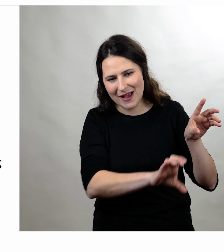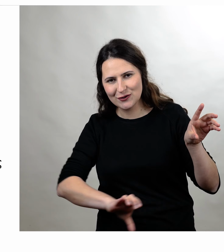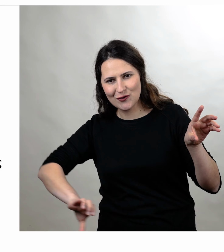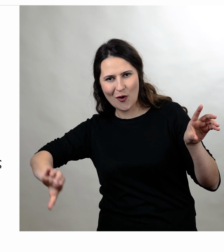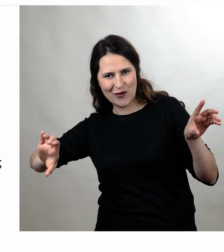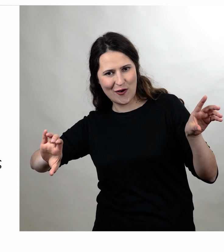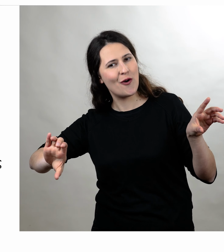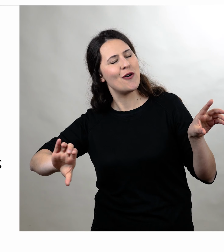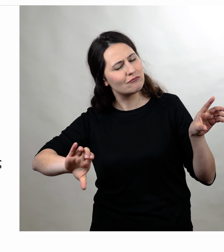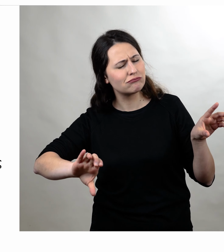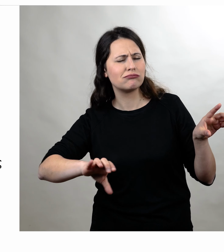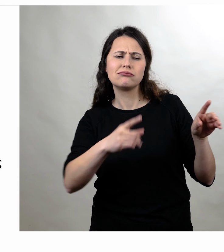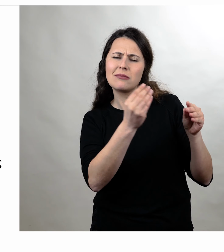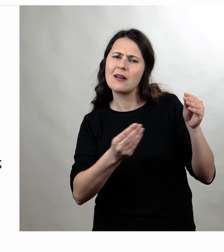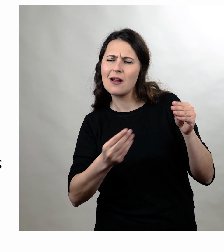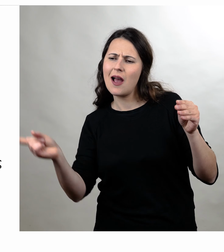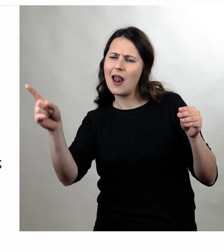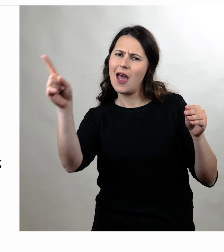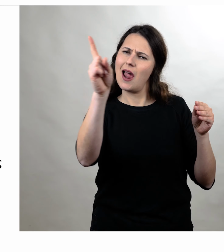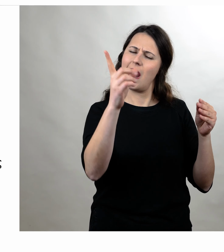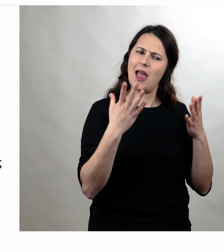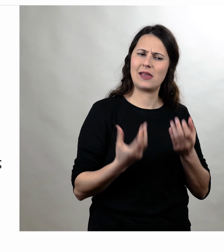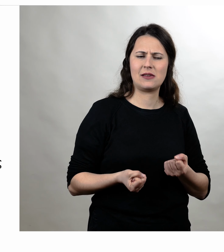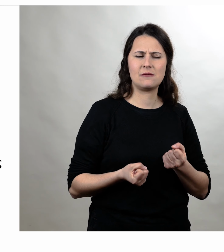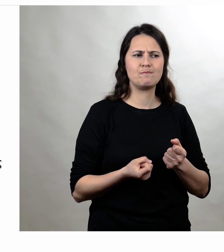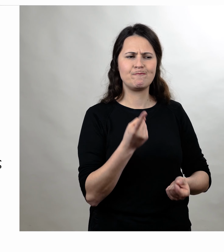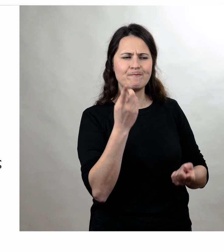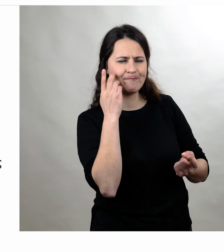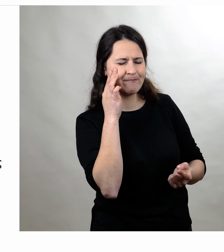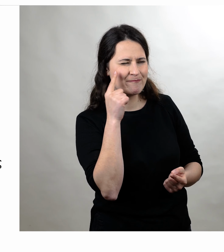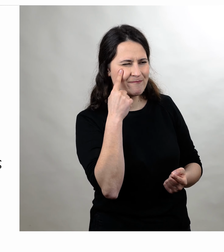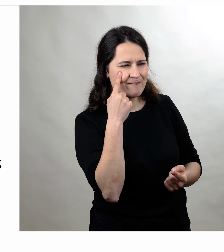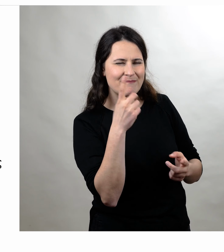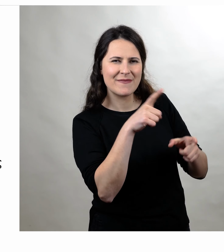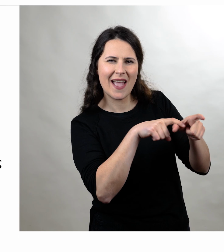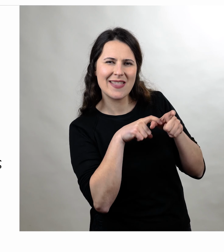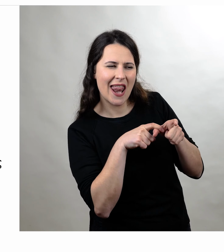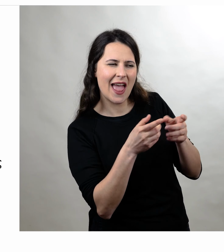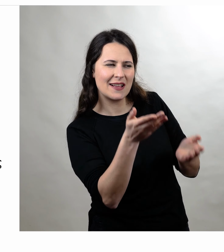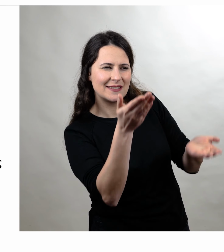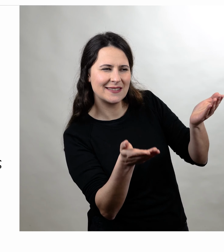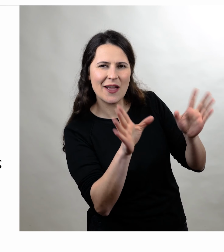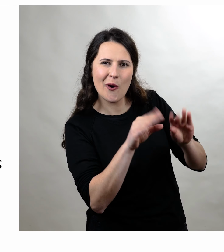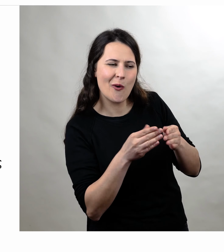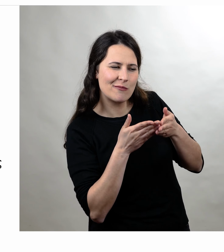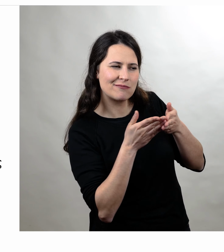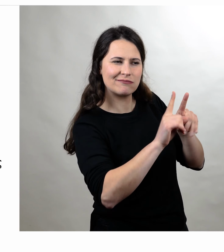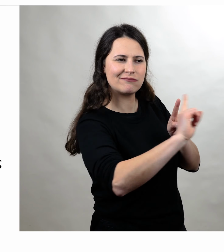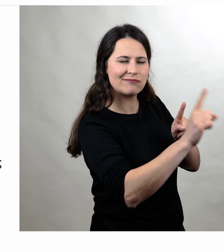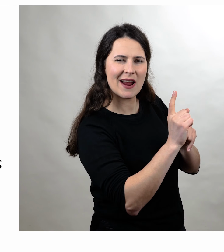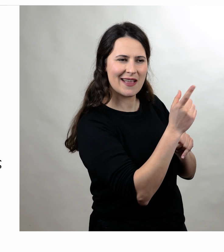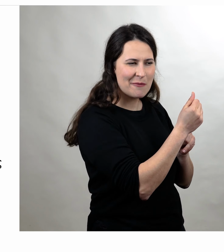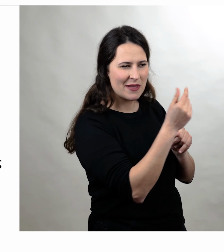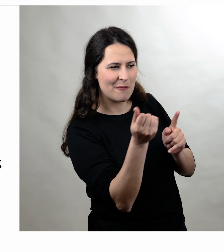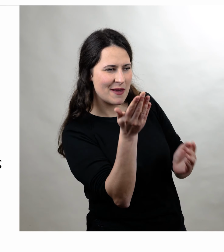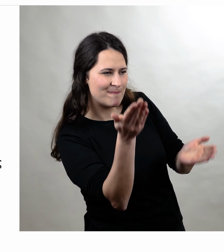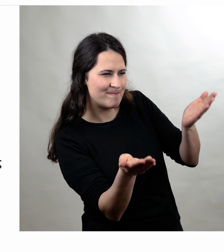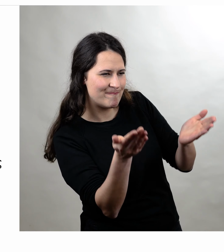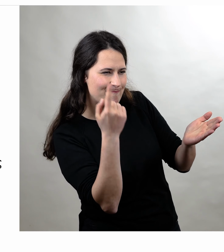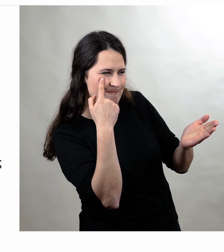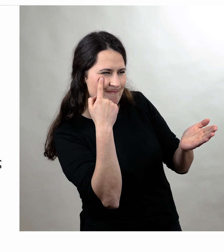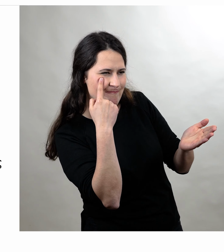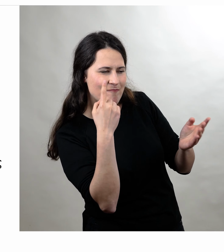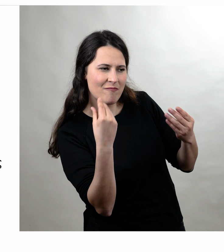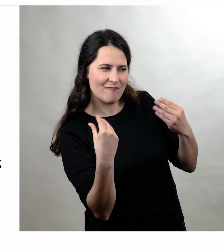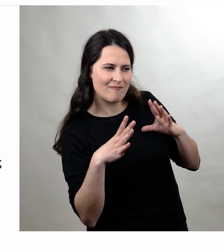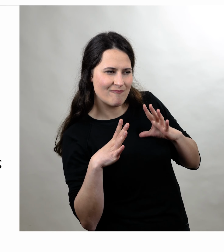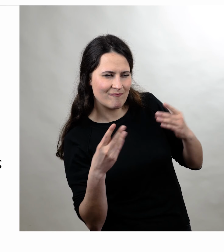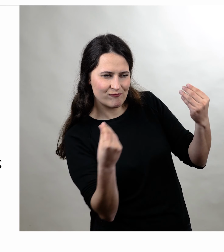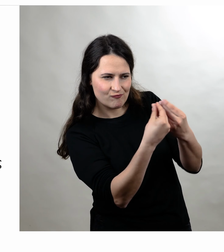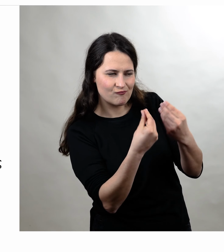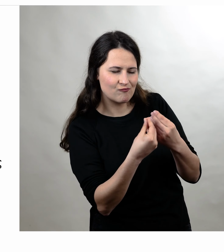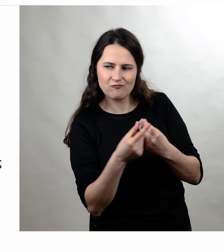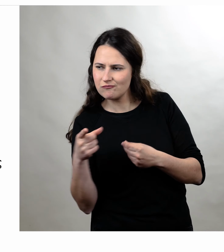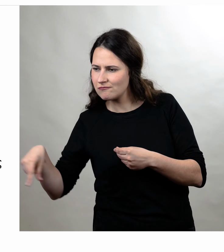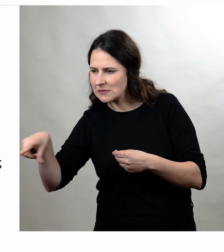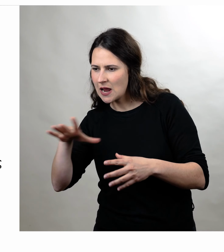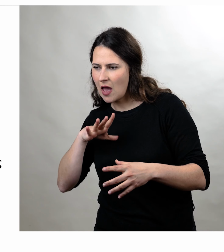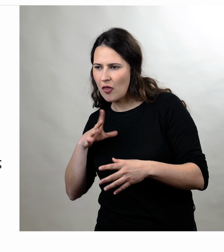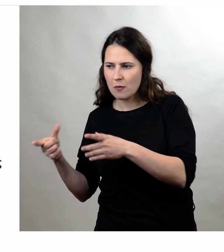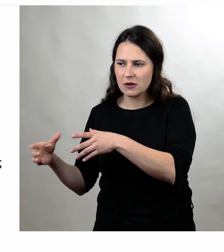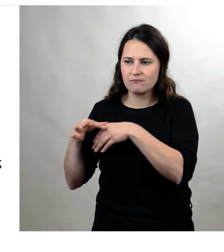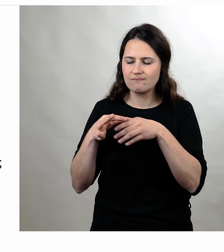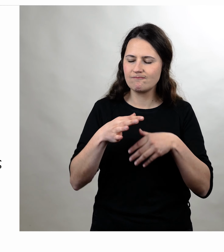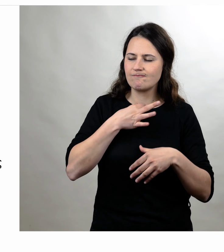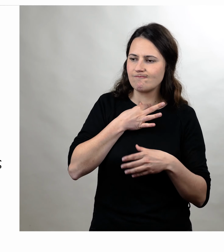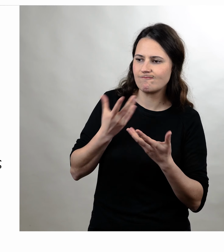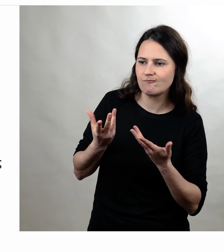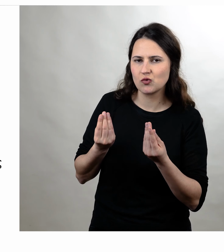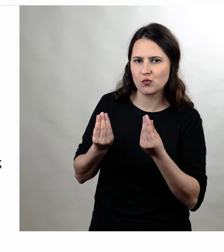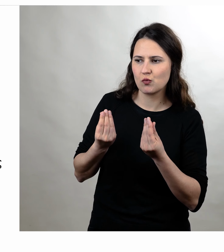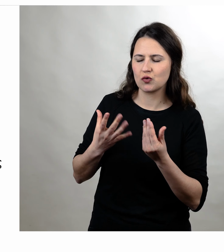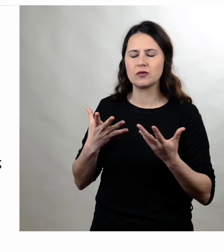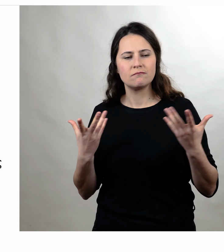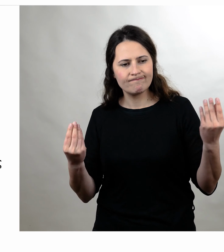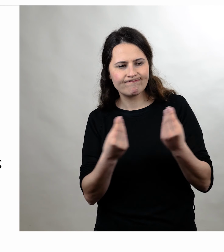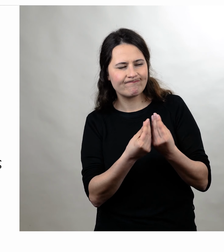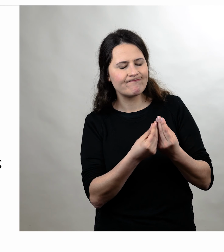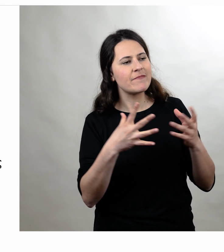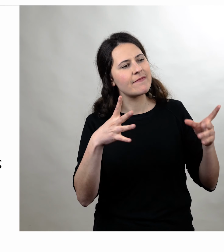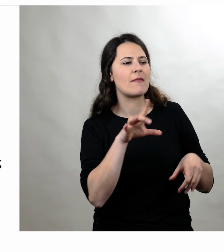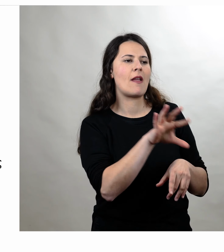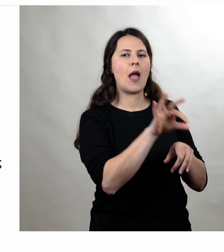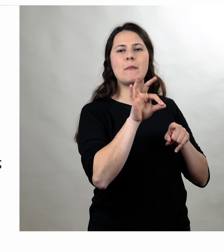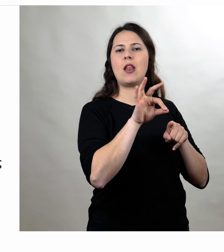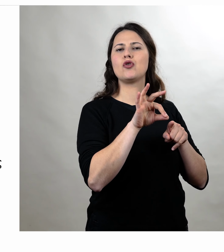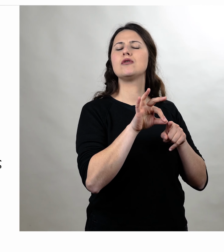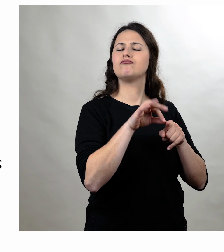Μπορούν να συγκρίνουν ακτοπλοϊκές εταιρείες και τιμές ακτοπλοϊκών εισιτηρίων για να επιλέξουν τη διαδρομή που ταιριάζει περισσότερο στις ανάγκες των πελατών τους.